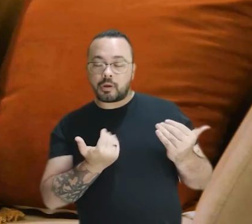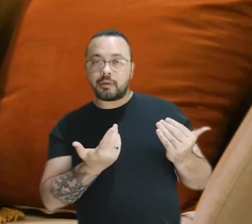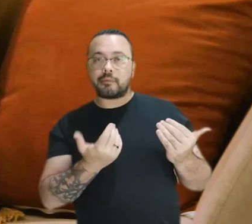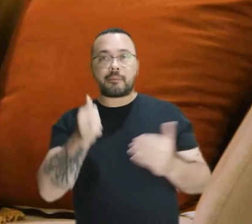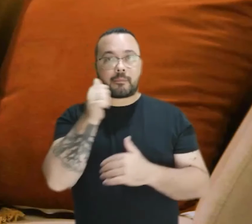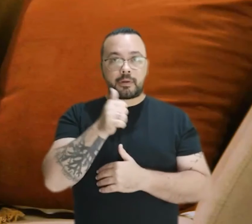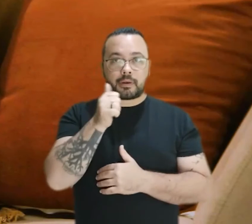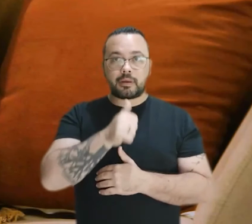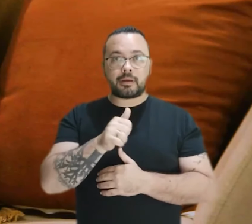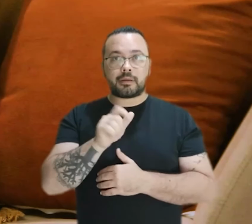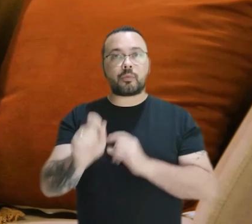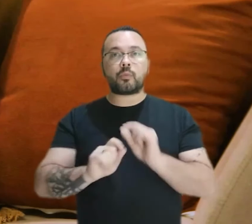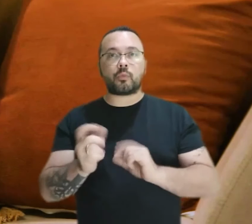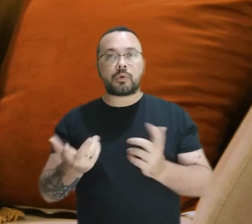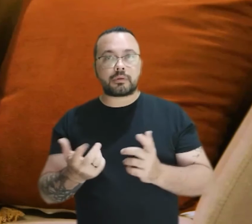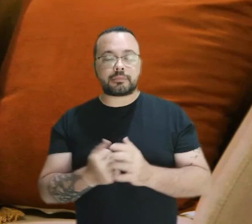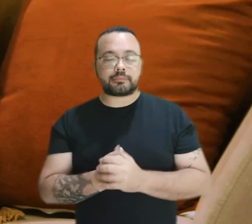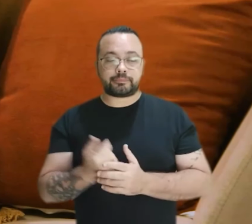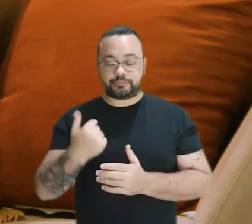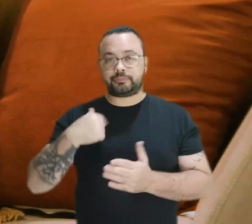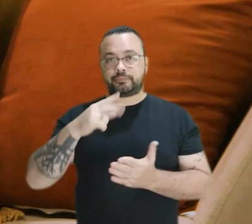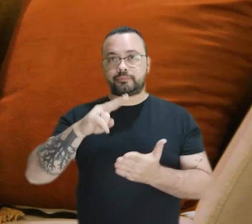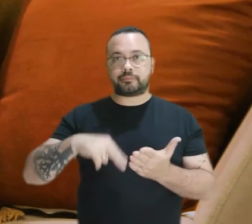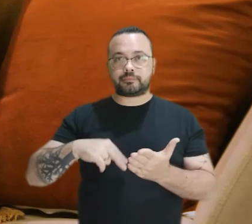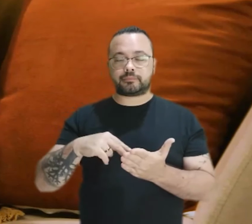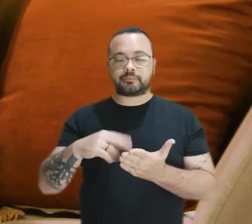Eu tenho lido... Eu li, recentemente, o último livro